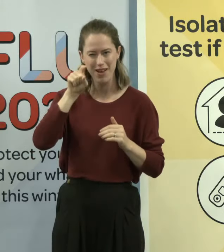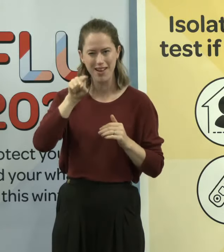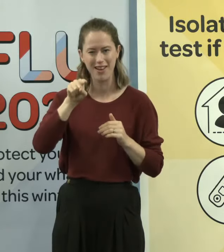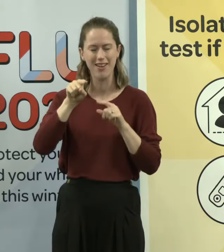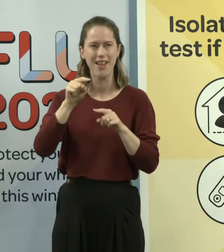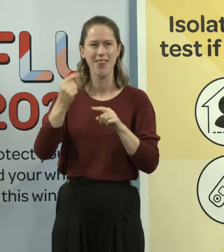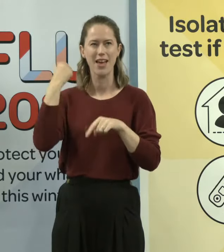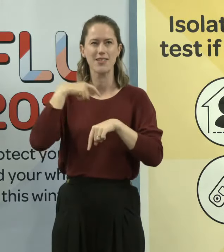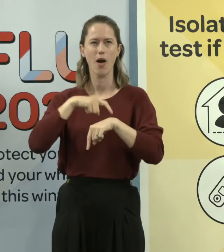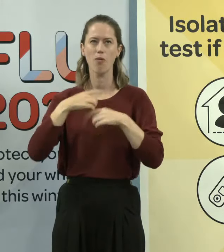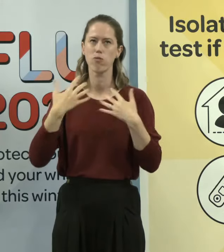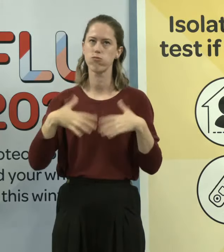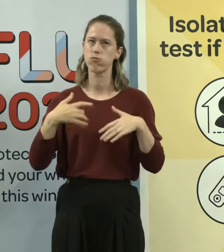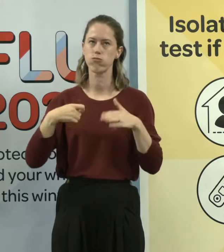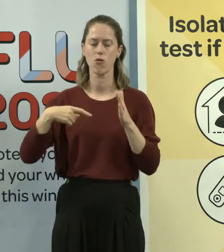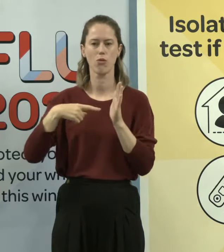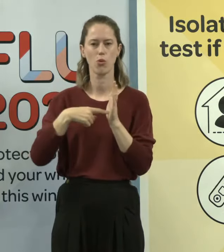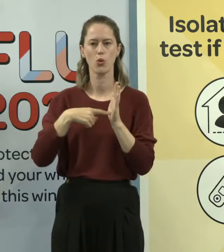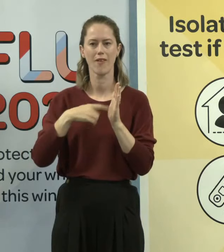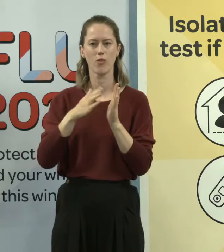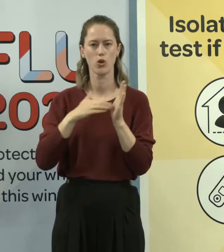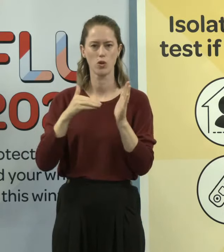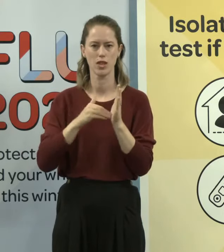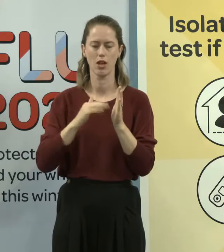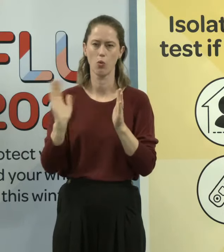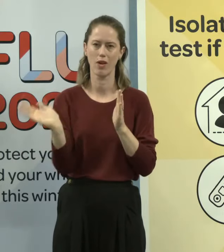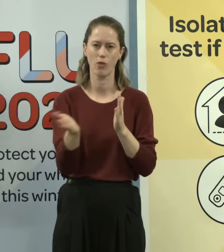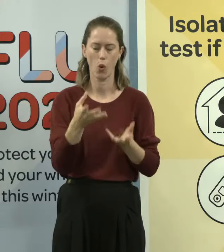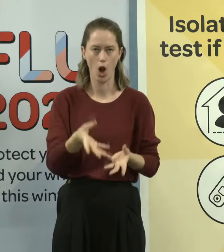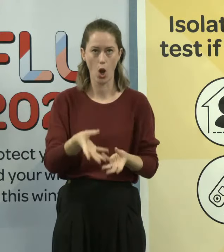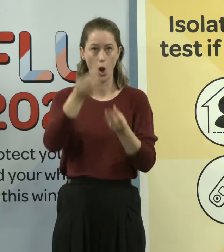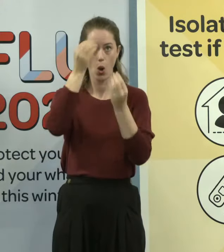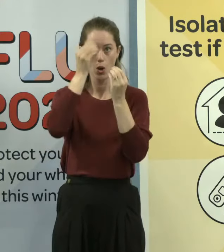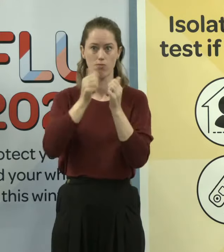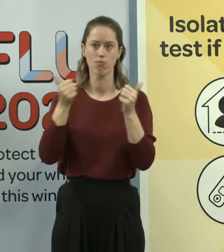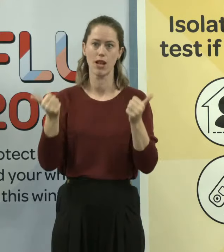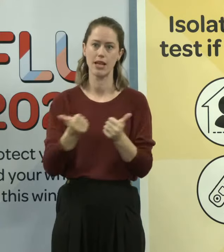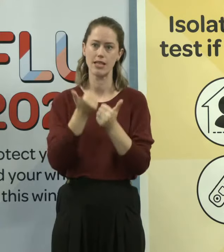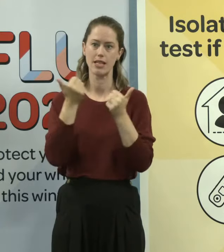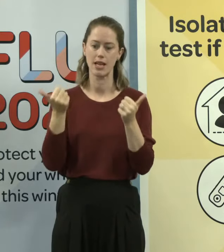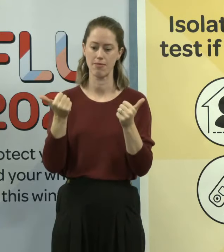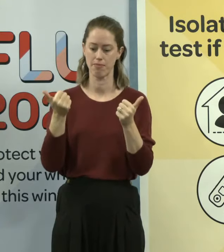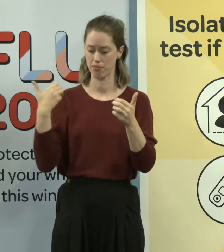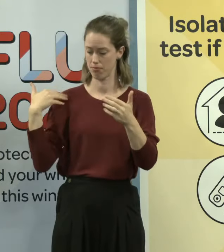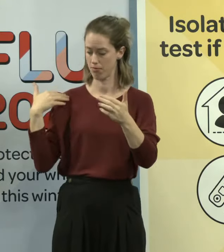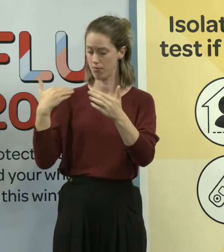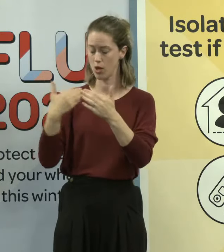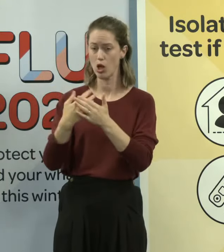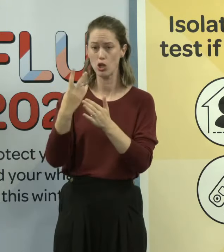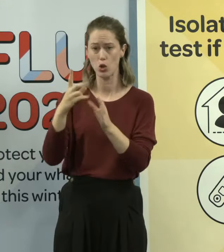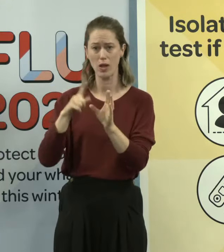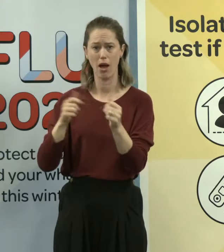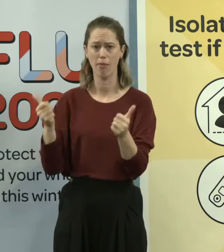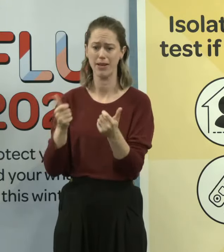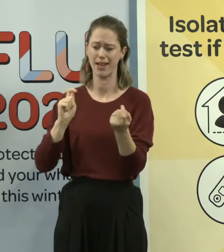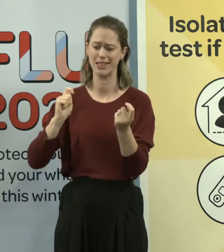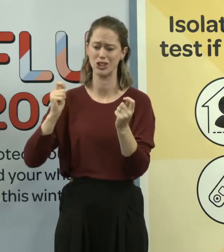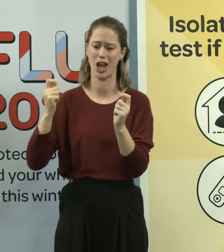muri, ko nga tangata o Aotearoa i te timatanga o te a Ko te urupare COVID me te raka arai